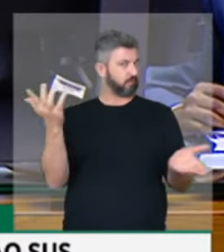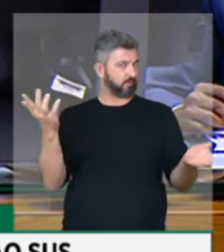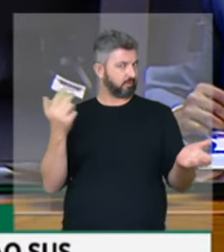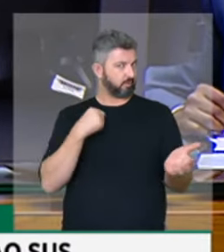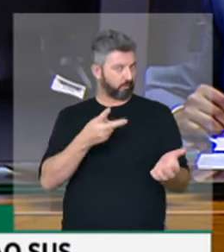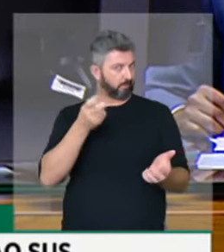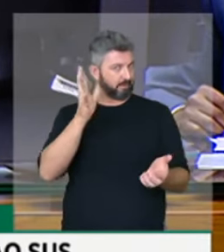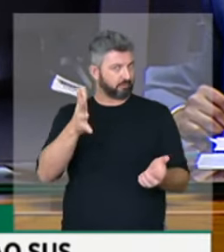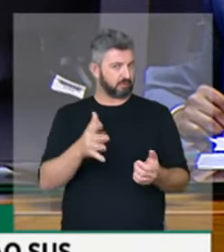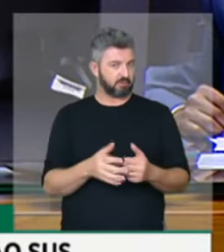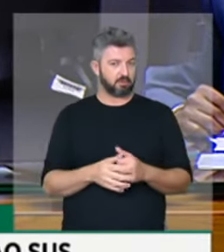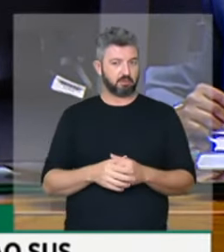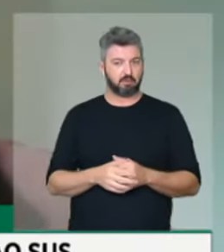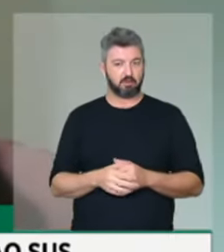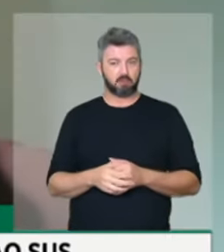DESCULPE. EU NÃO ESTOU FULANIZANDO NINGUÉM,